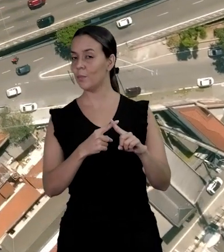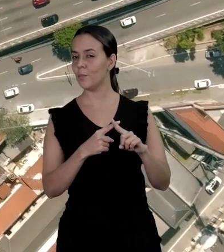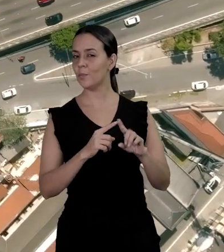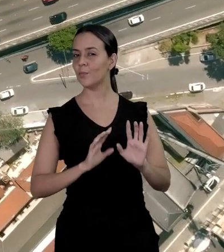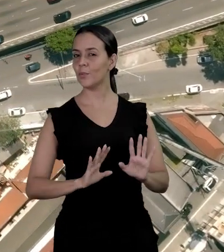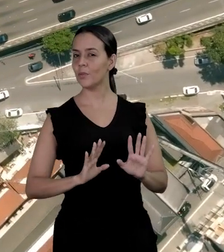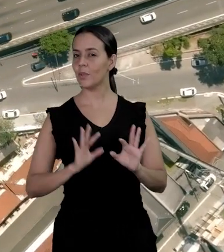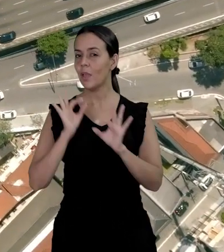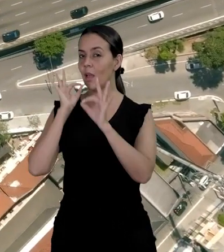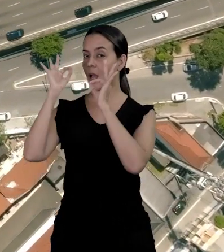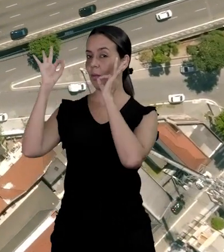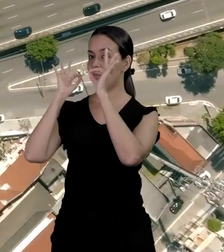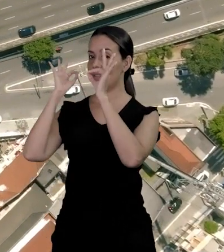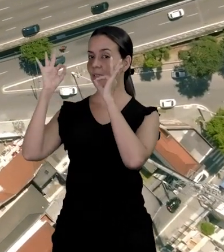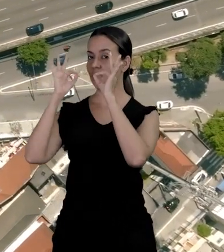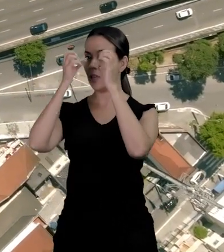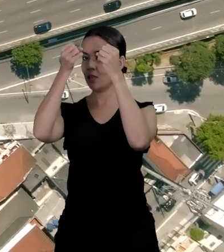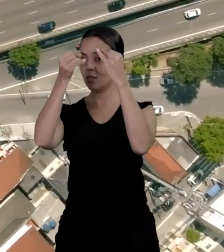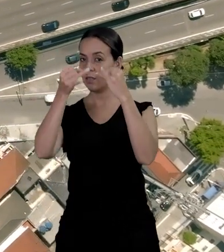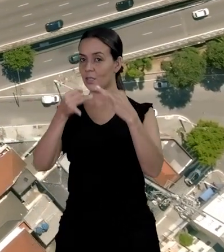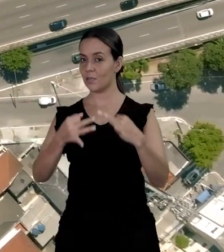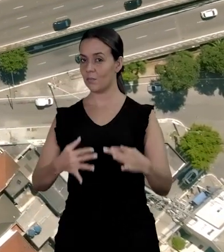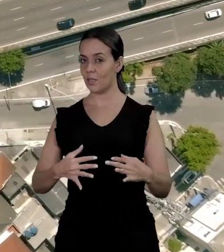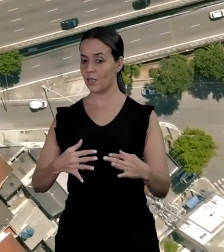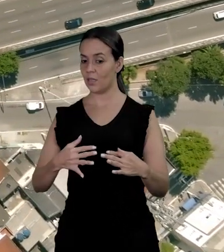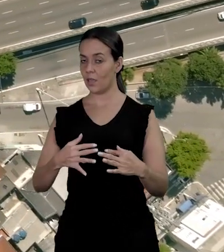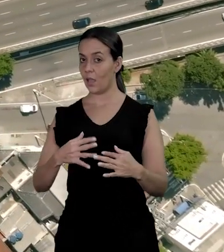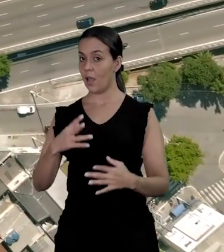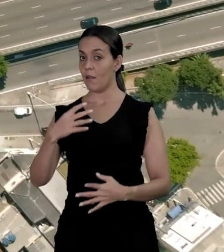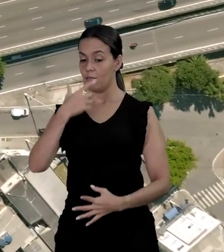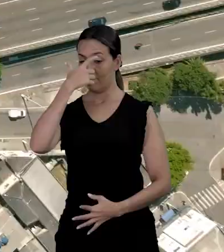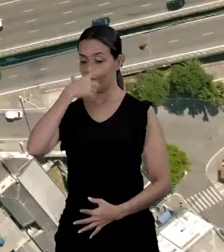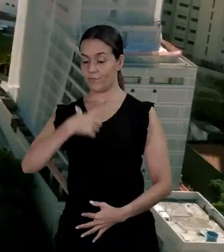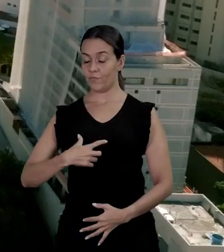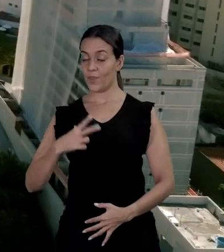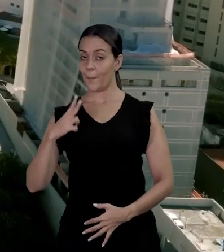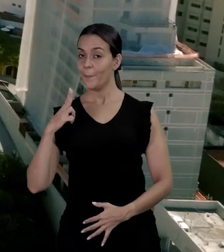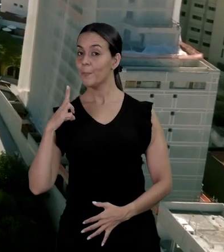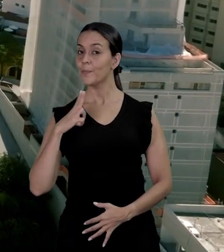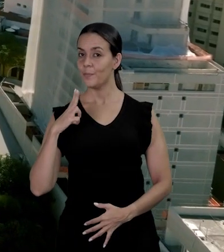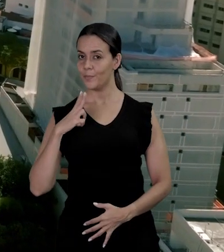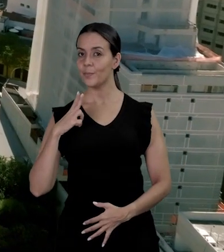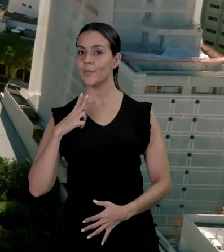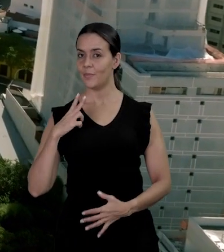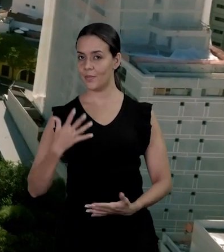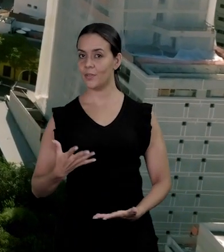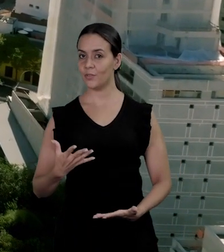aquilo que a psicanálise chama de uma singularidade, de algo que é, de fato, irredutível,